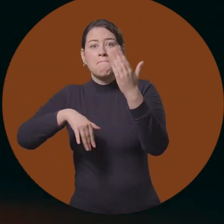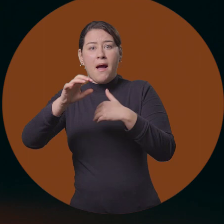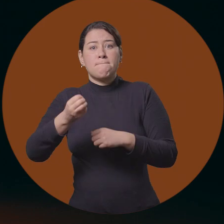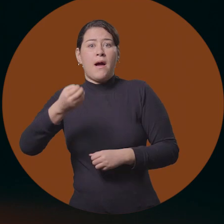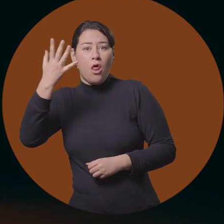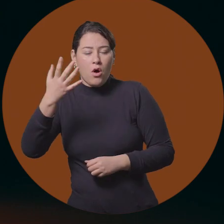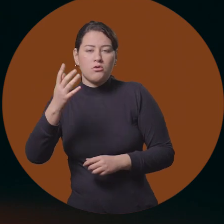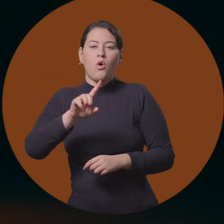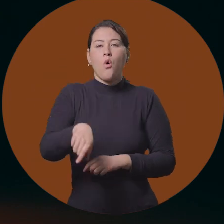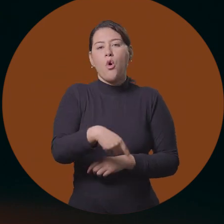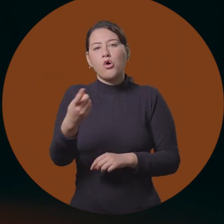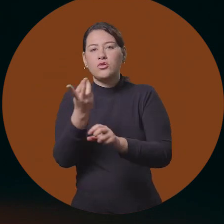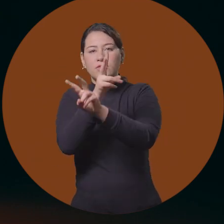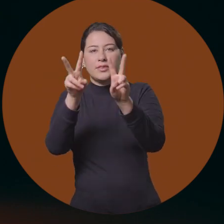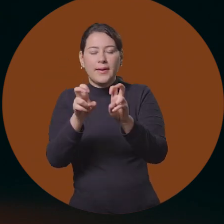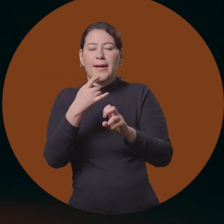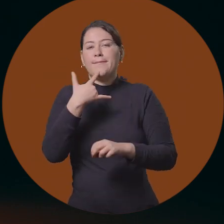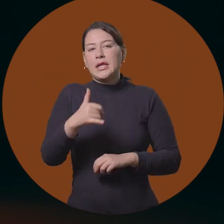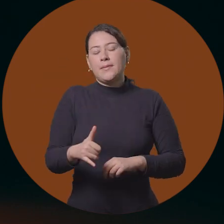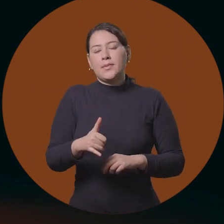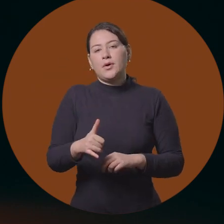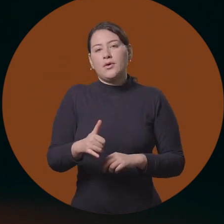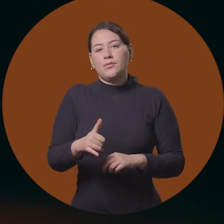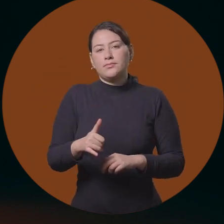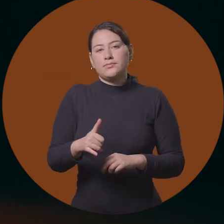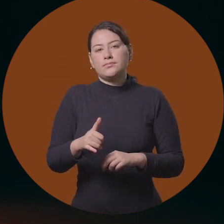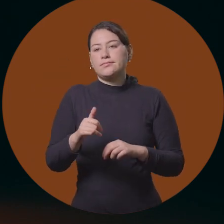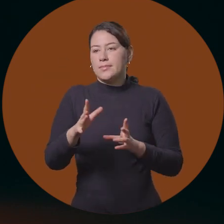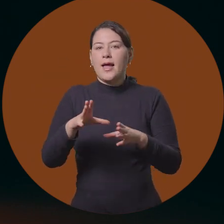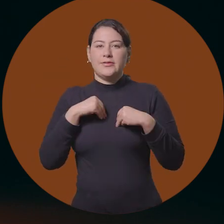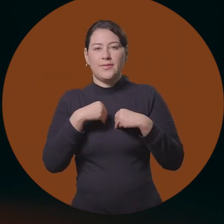Otro componente es el tema de aceptar la diversidad.